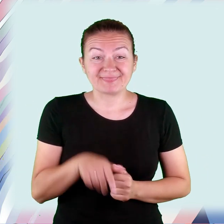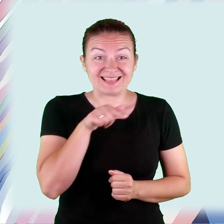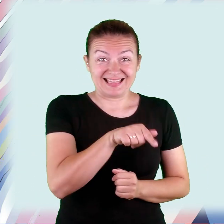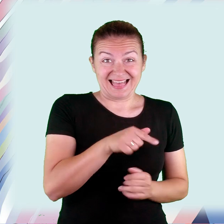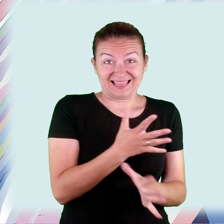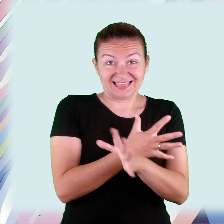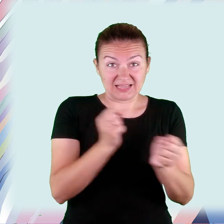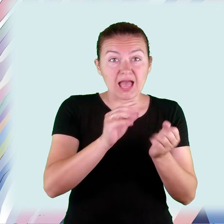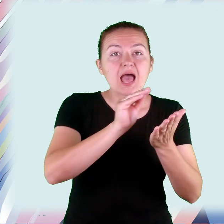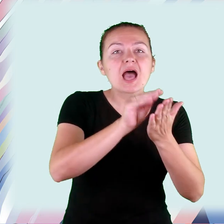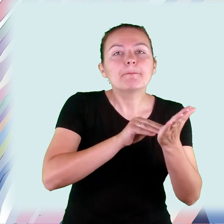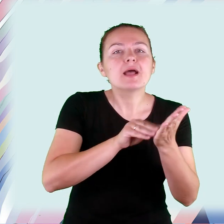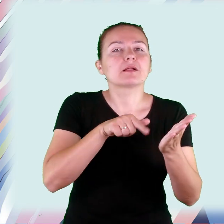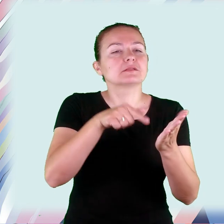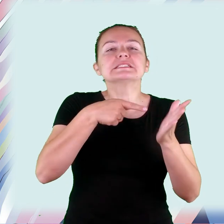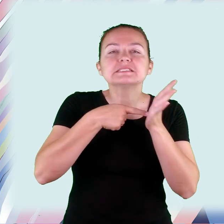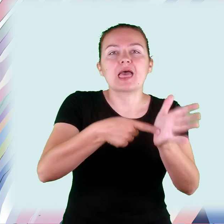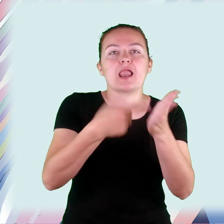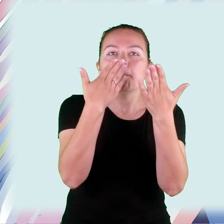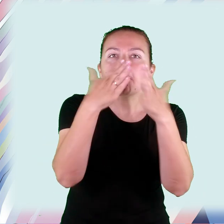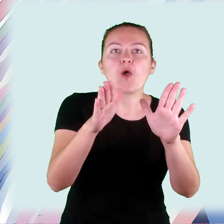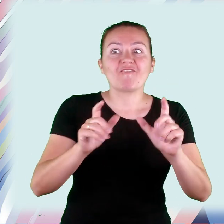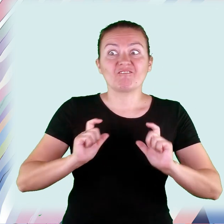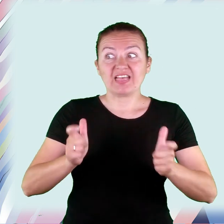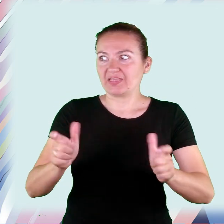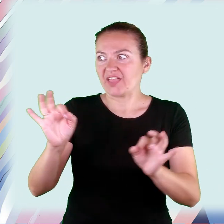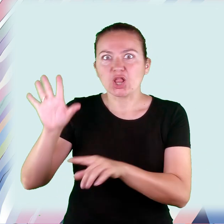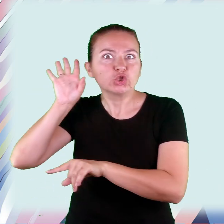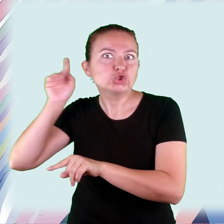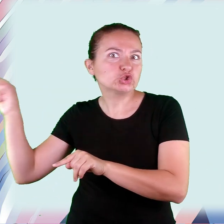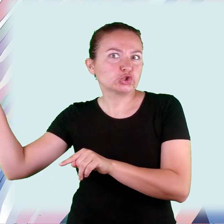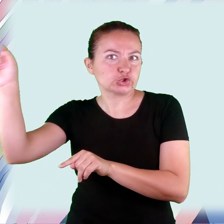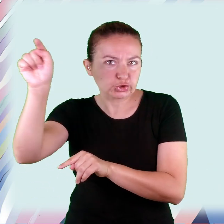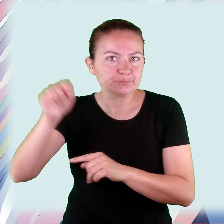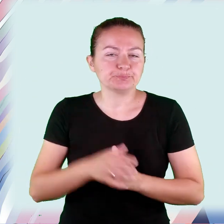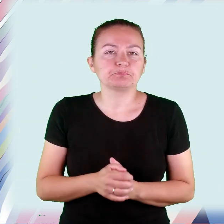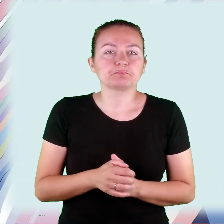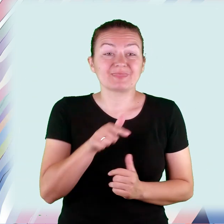Dramaty pisano, aby pokazać wydarzenia, które dzieją się “tu i teraz”.